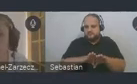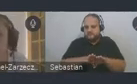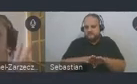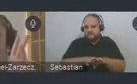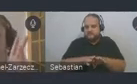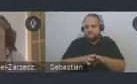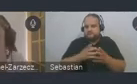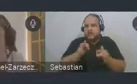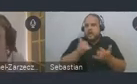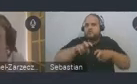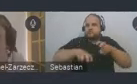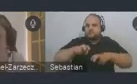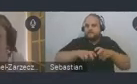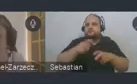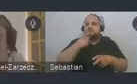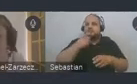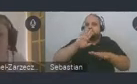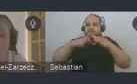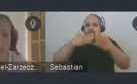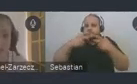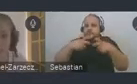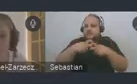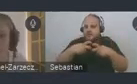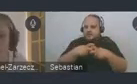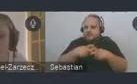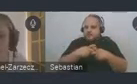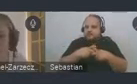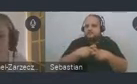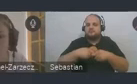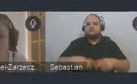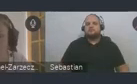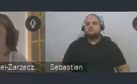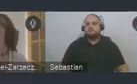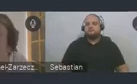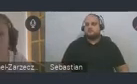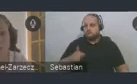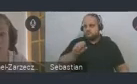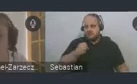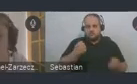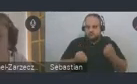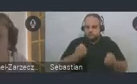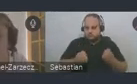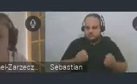Co to jest przeglądarka internetowa, bo to też jest trudne i to nie tylko wśród seniorów,